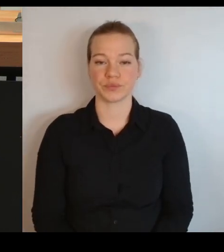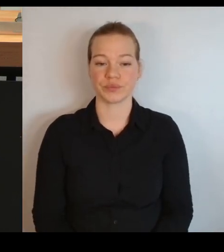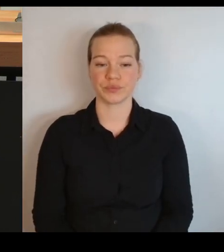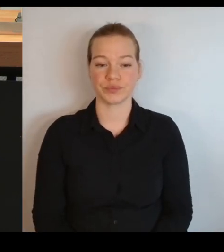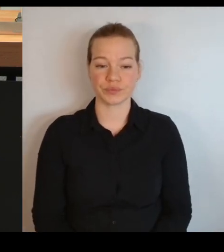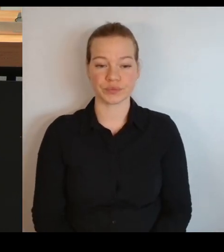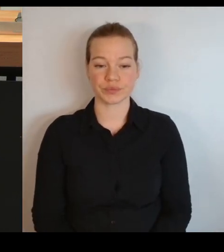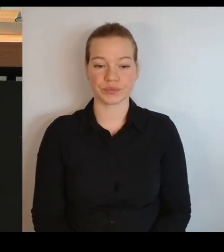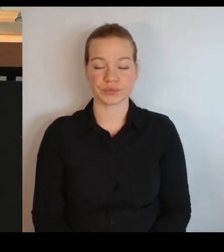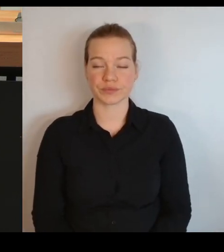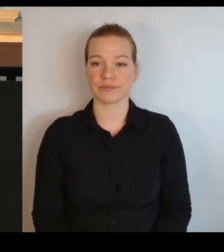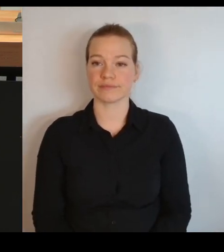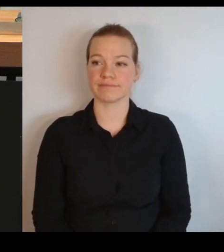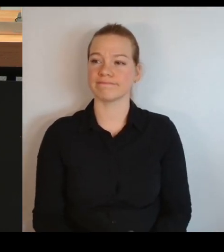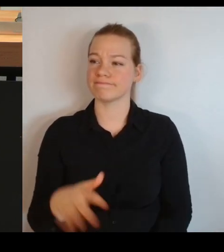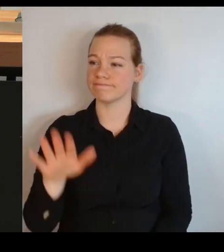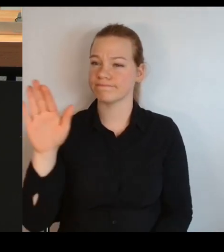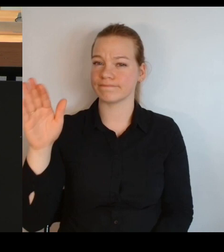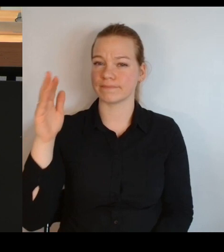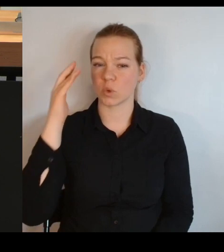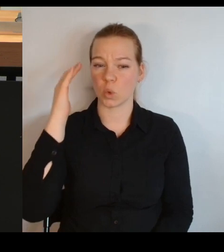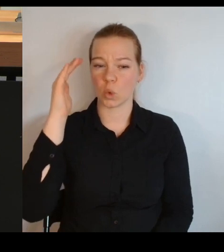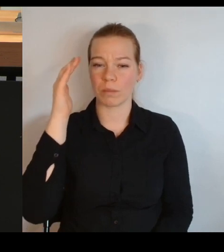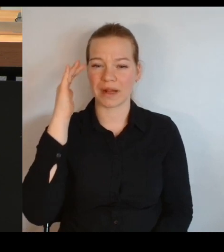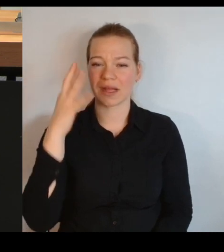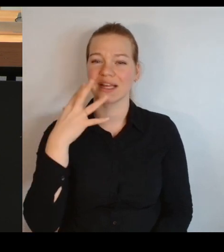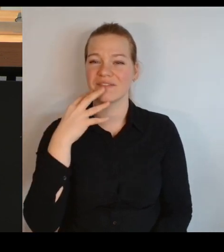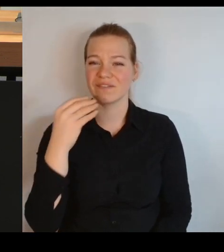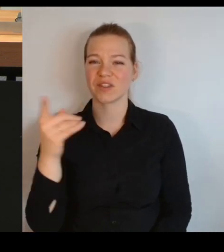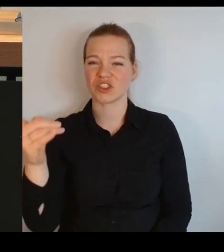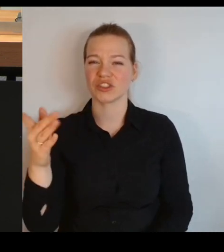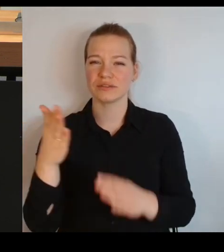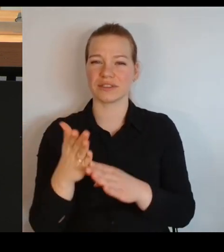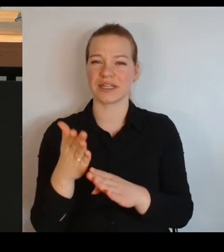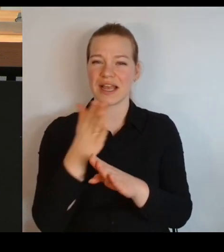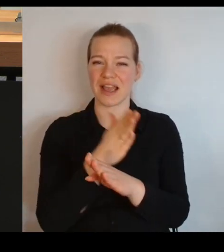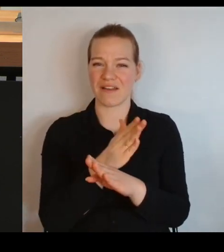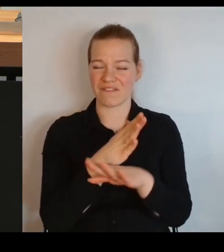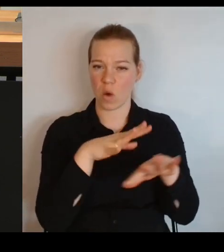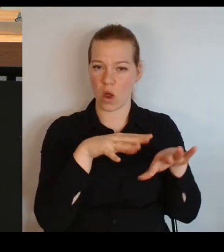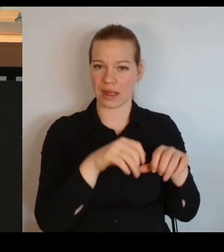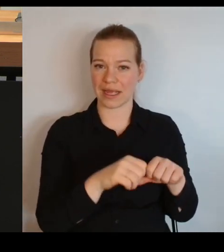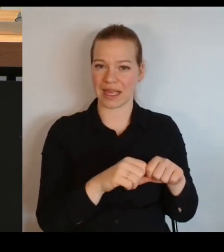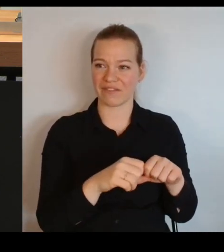Also schon jetzt, bevor es überhaupt eine bundesgesetzliche Änderung gibt, das Geld in die Hand zu